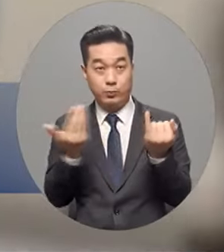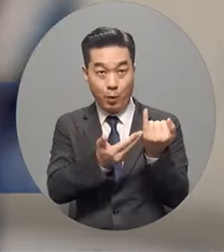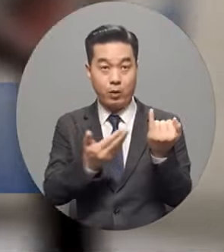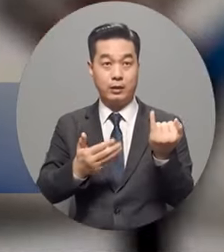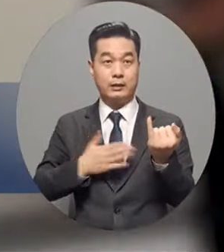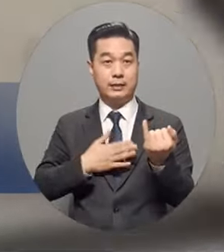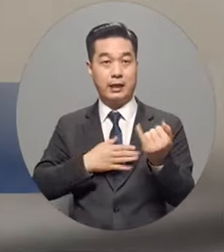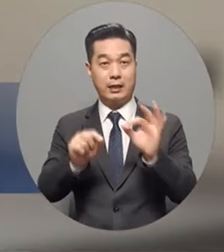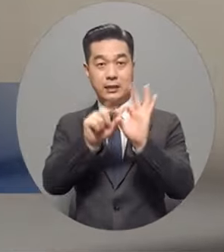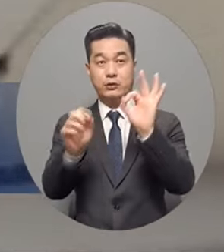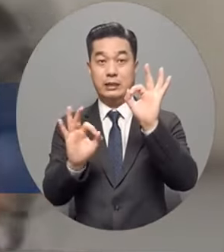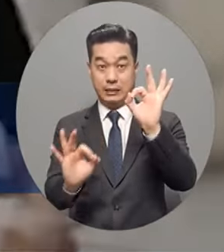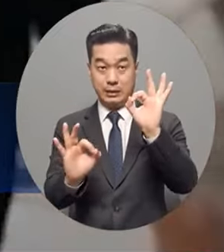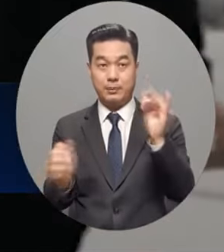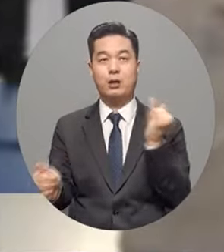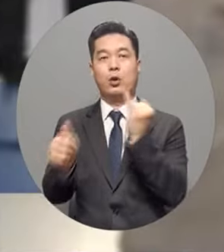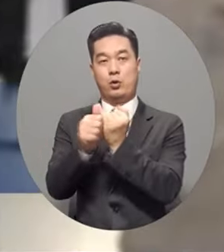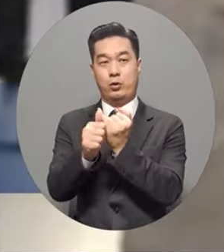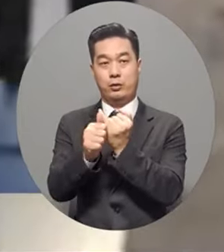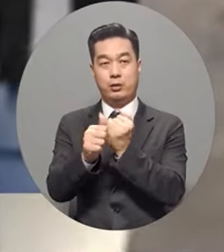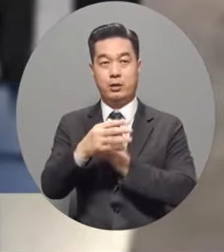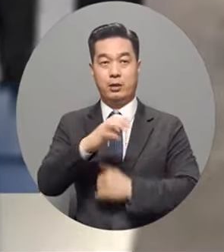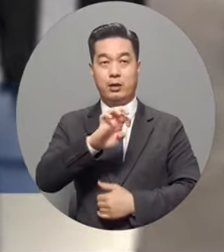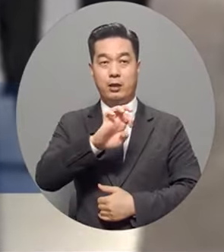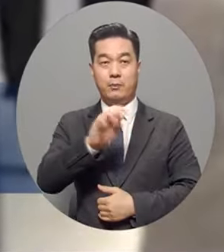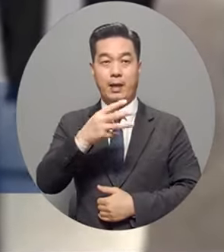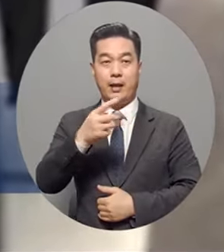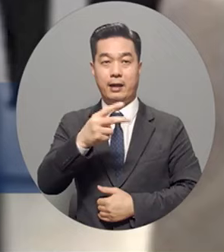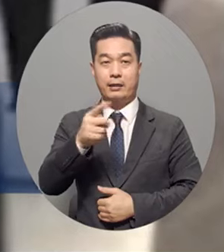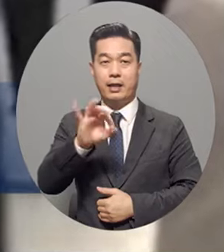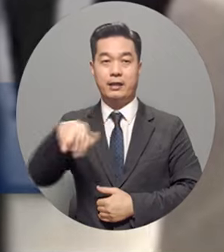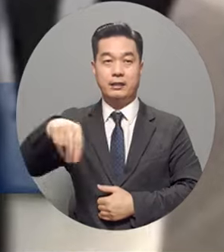제가 10월 10일에 결혼을 해요.